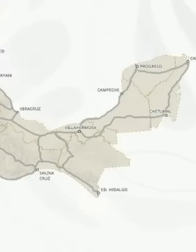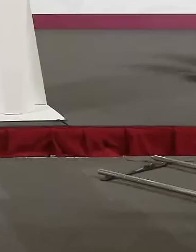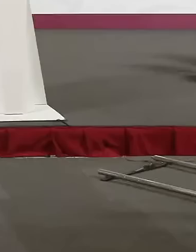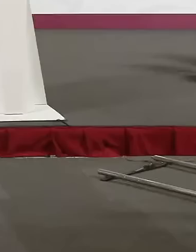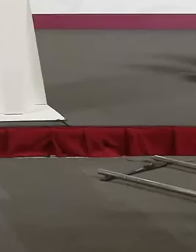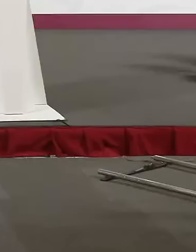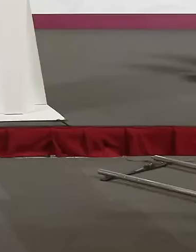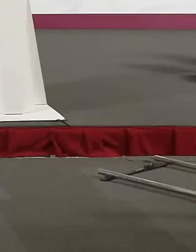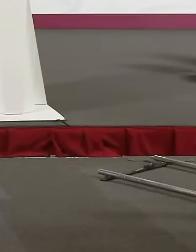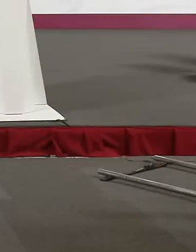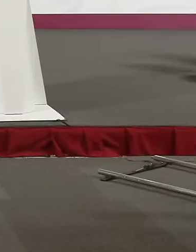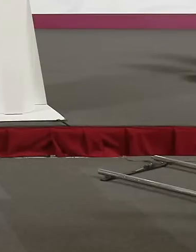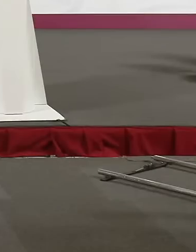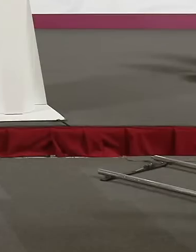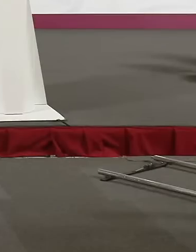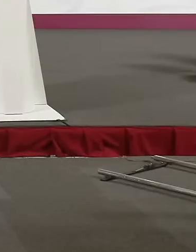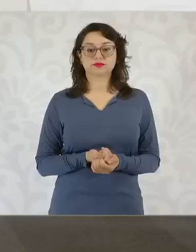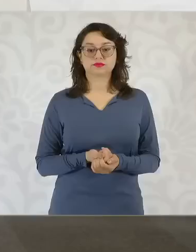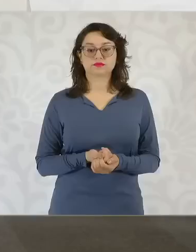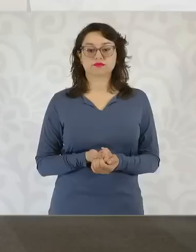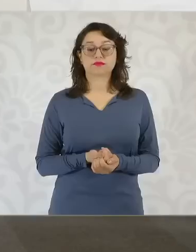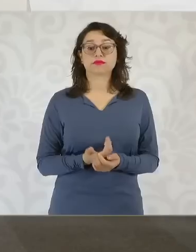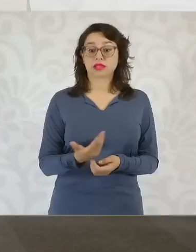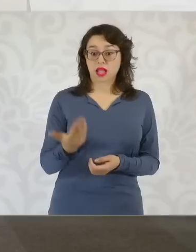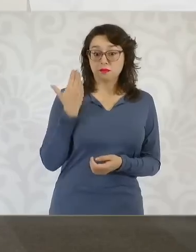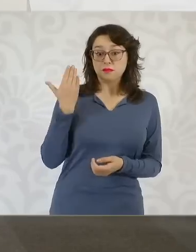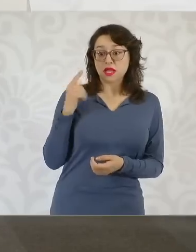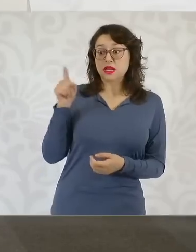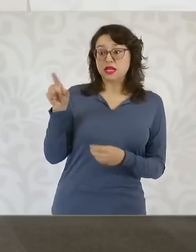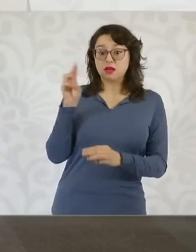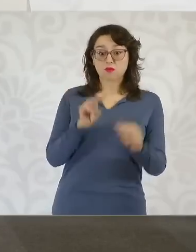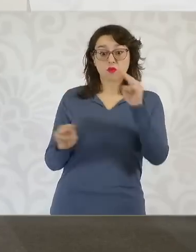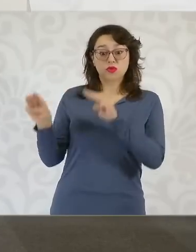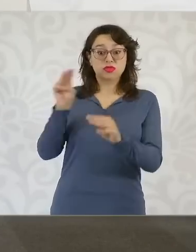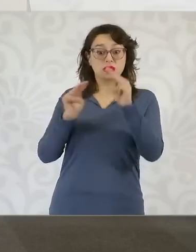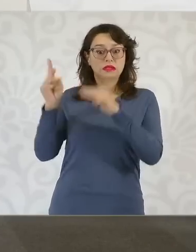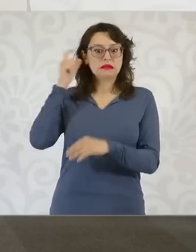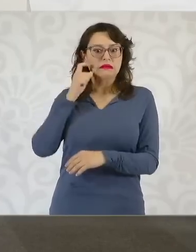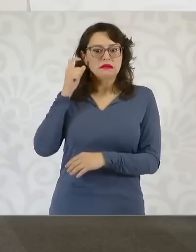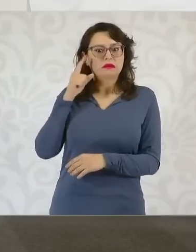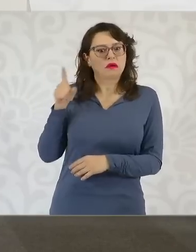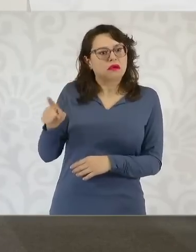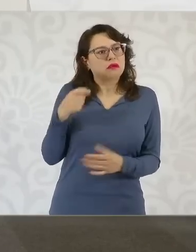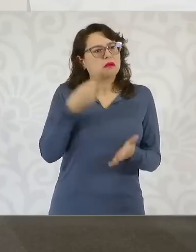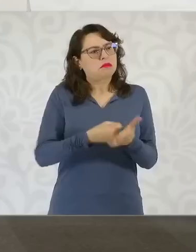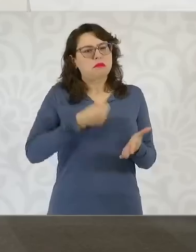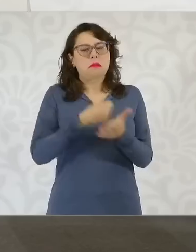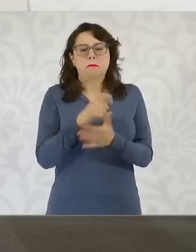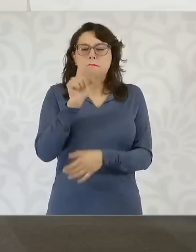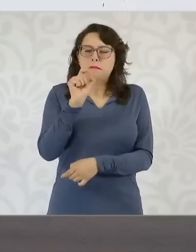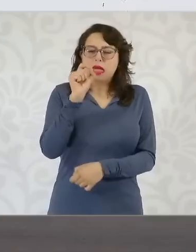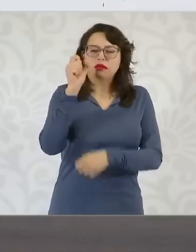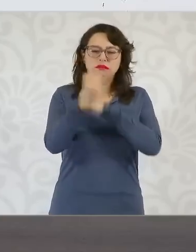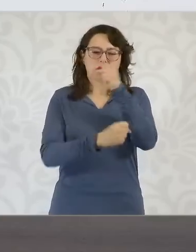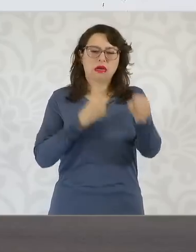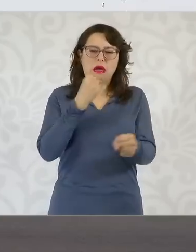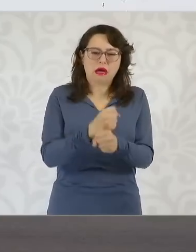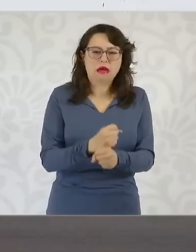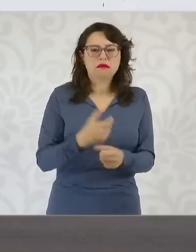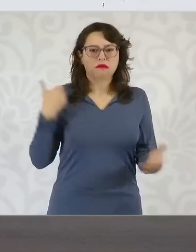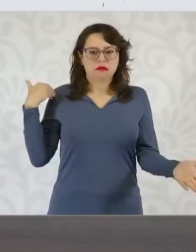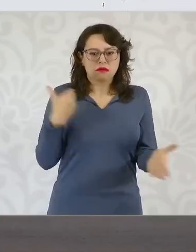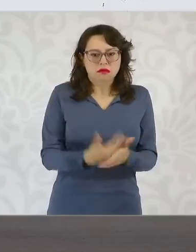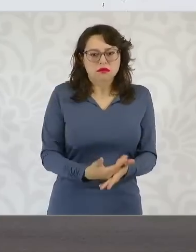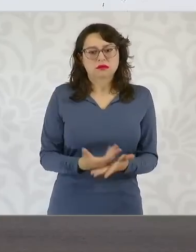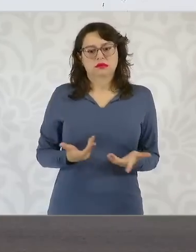que estuvimos ahí entonces en abril iniciamos están proceso pues traemos ahorita más de 600